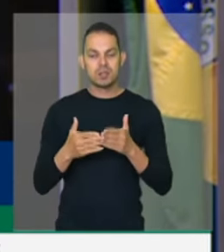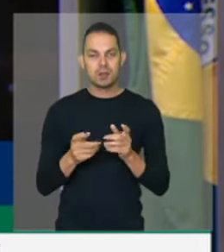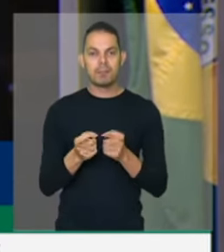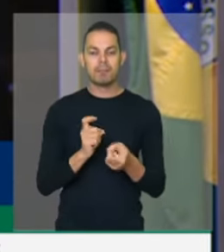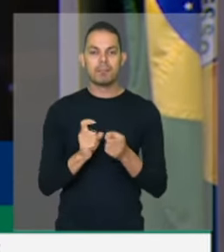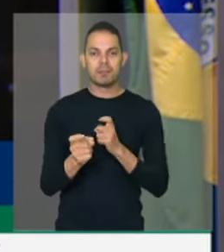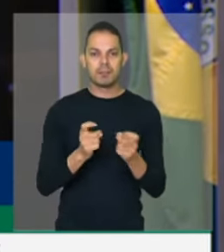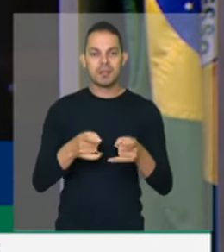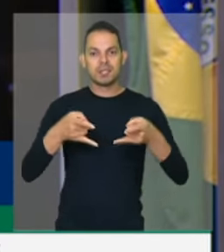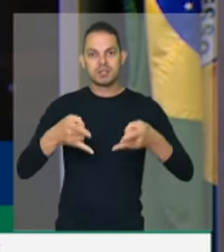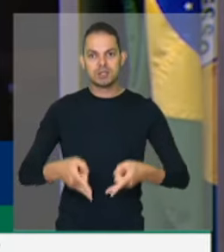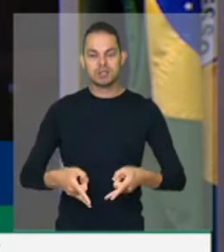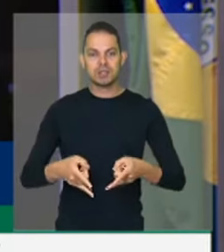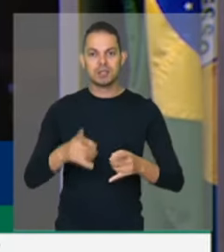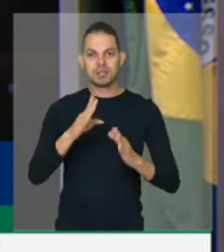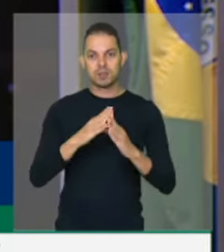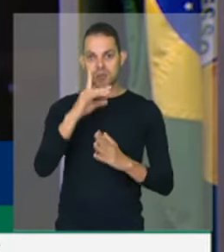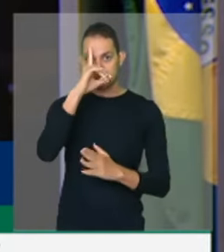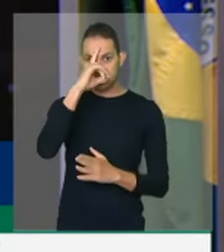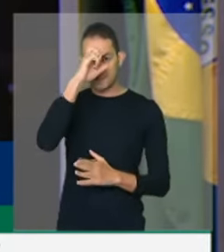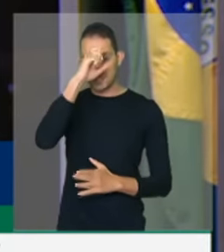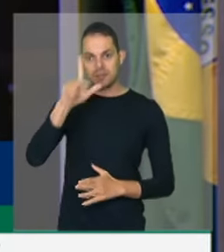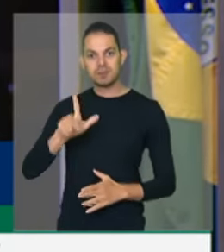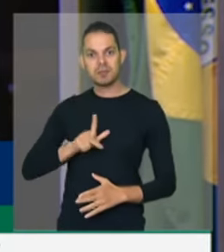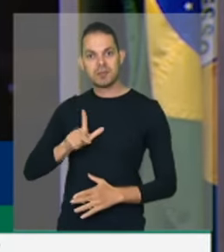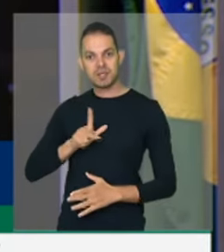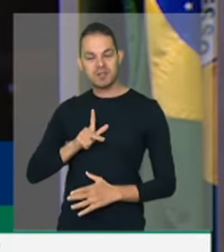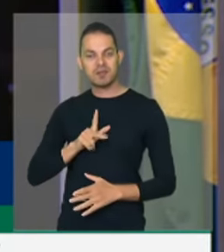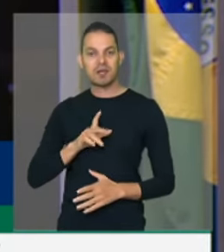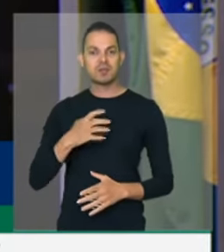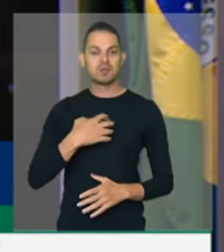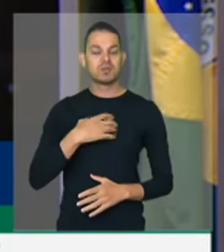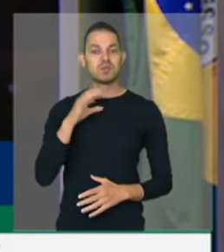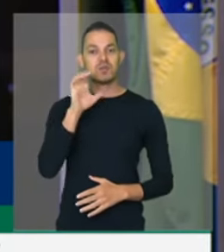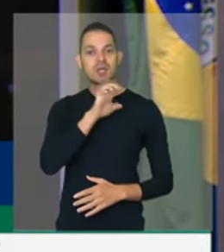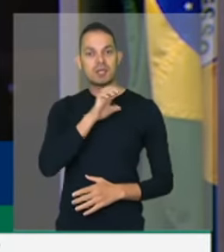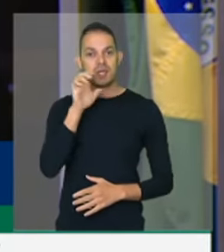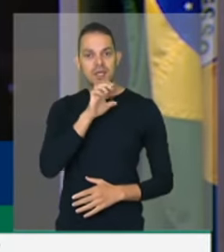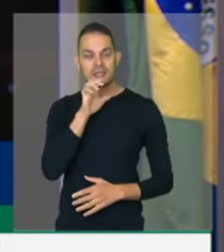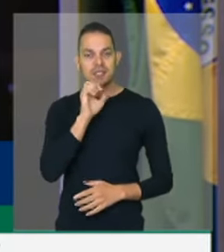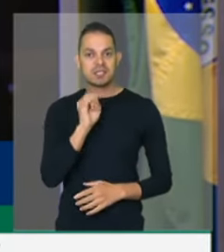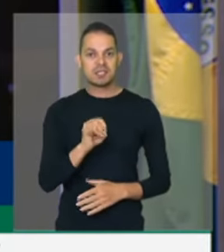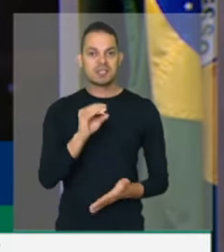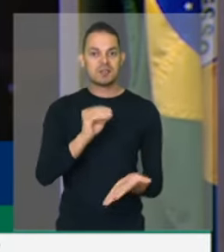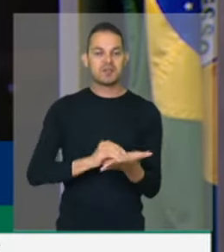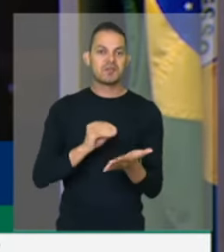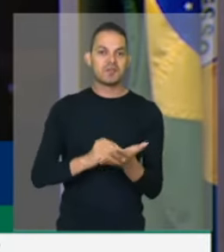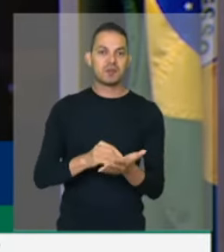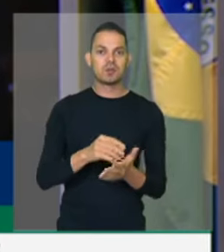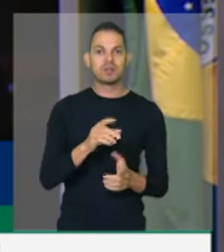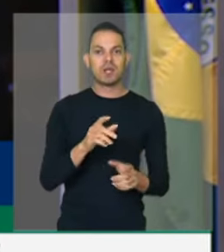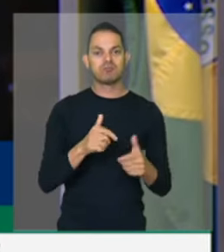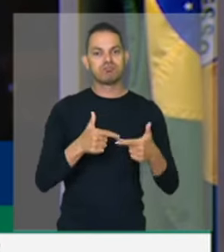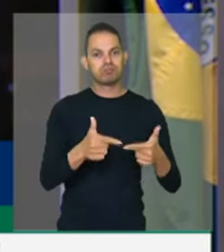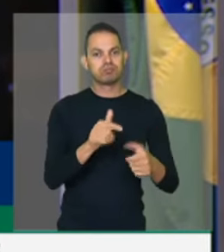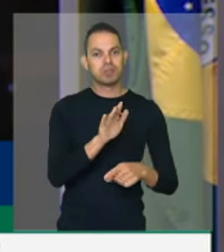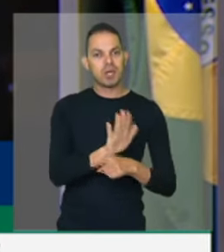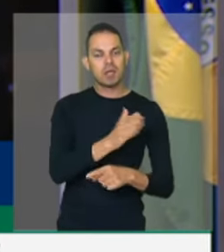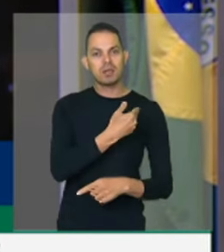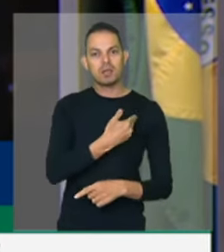SITUAÇÕES DE EMERGÊNCIA A AUSÊNCIA DE SERVIÇOS PÚBLICOS CONVENIADOS E CONTRATADOS A FIM DE ASSEGURAR A UTILIZAÇÃO, CONTROLE E